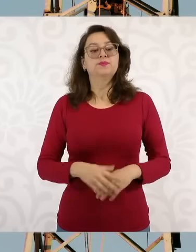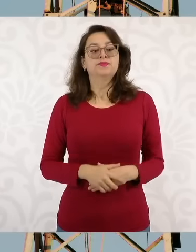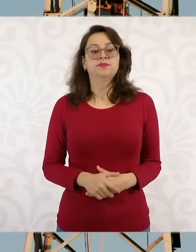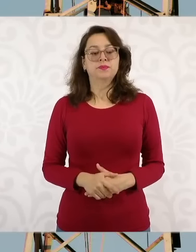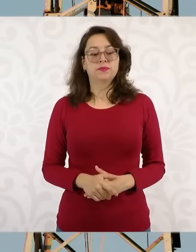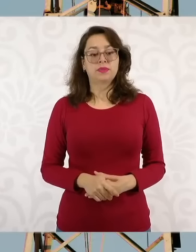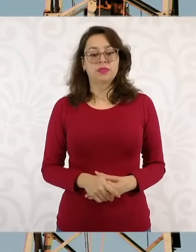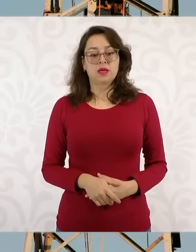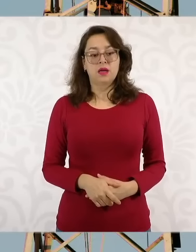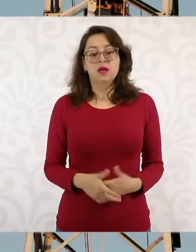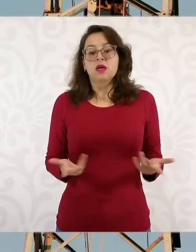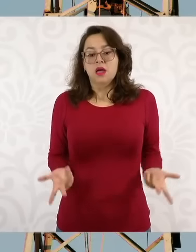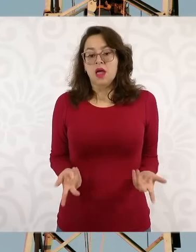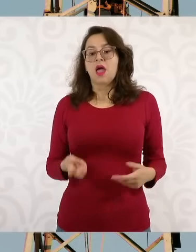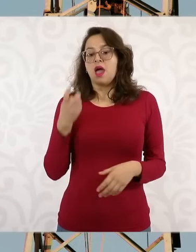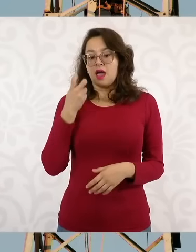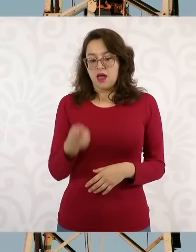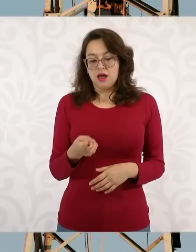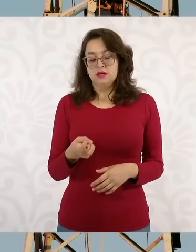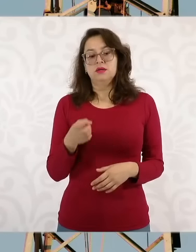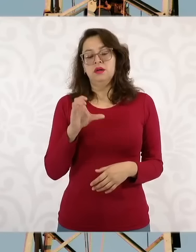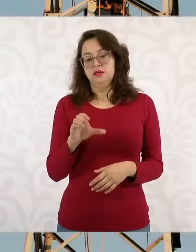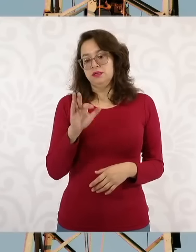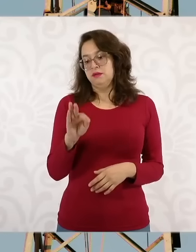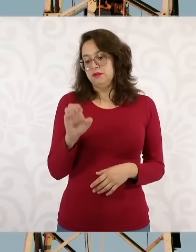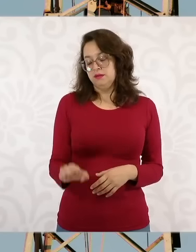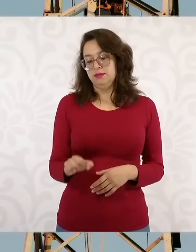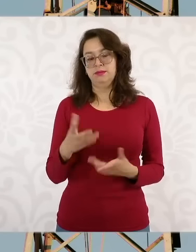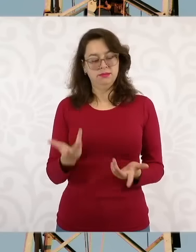recalcar la invitación que hace el gobierno federal y la CFE para que la industria mexicana